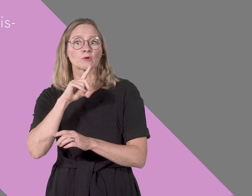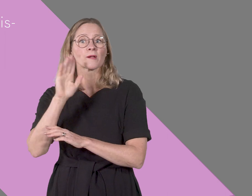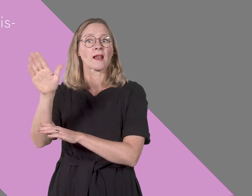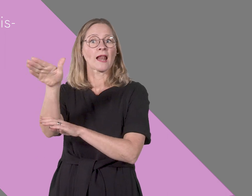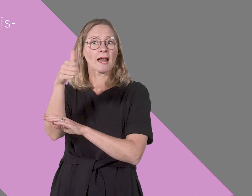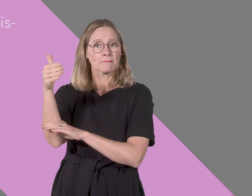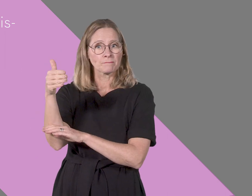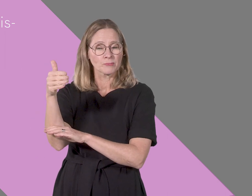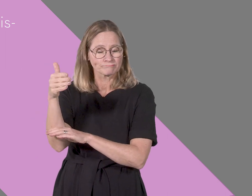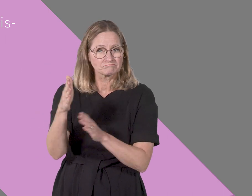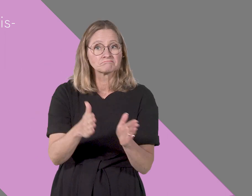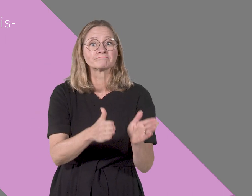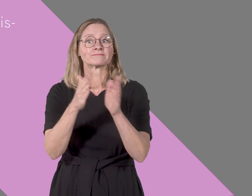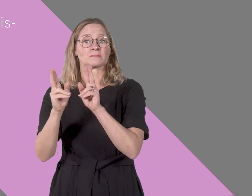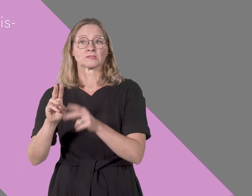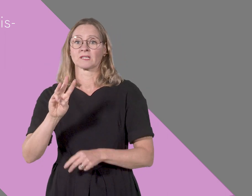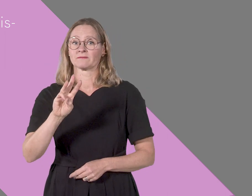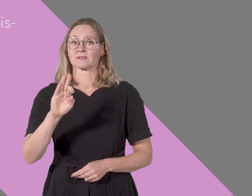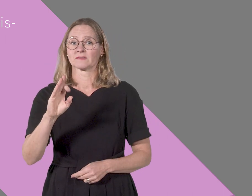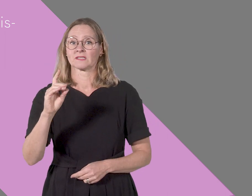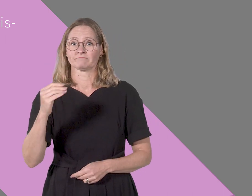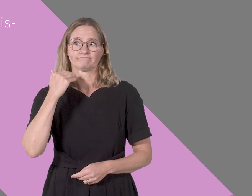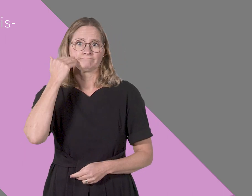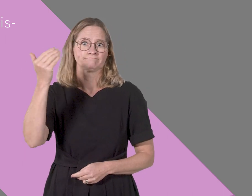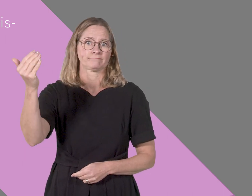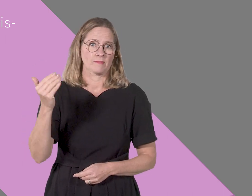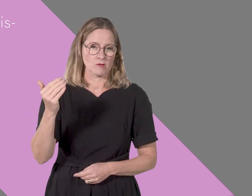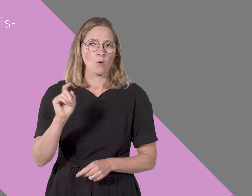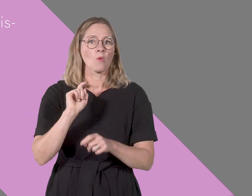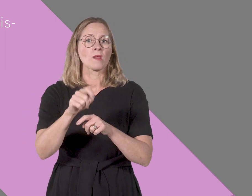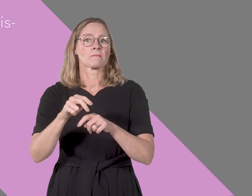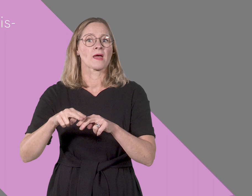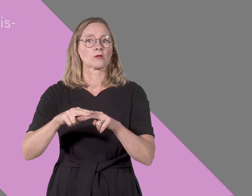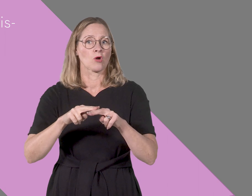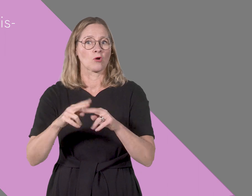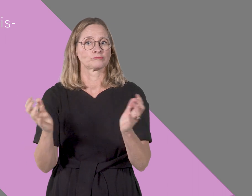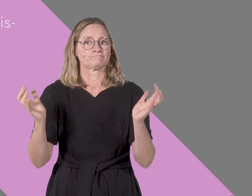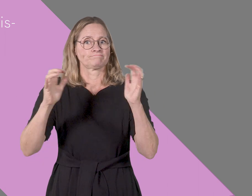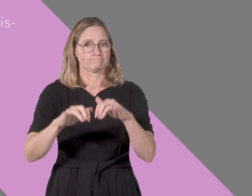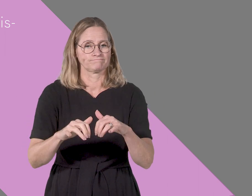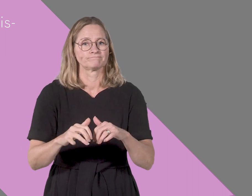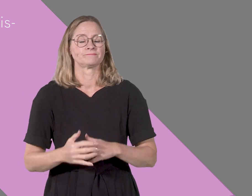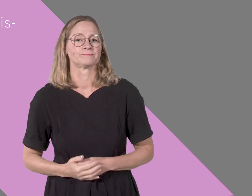kuurojen lipusta sekä WFD:n tulevasta ylimääräisestä yleiskokouksesta.